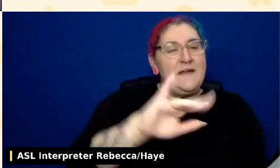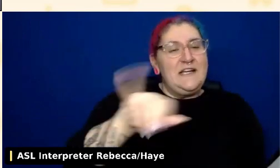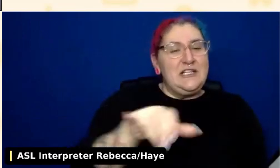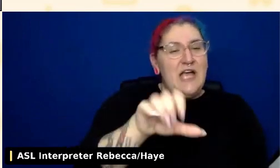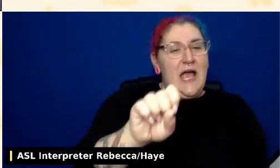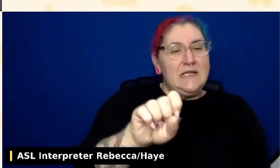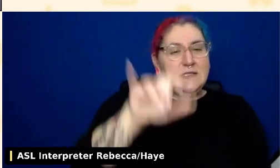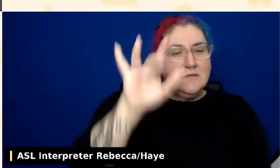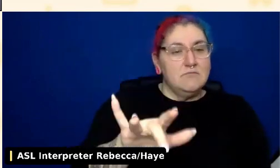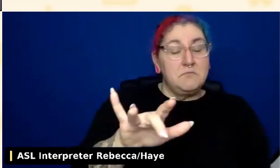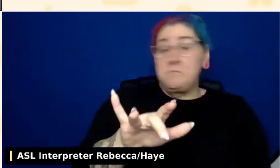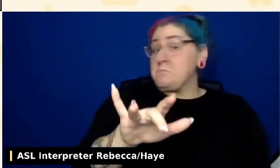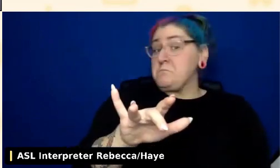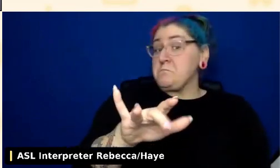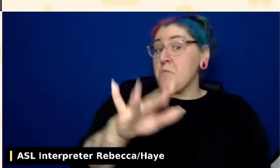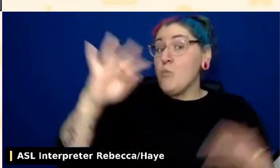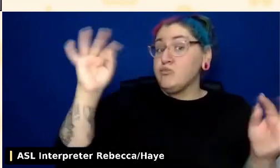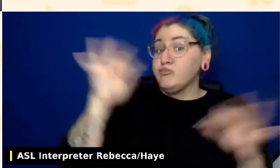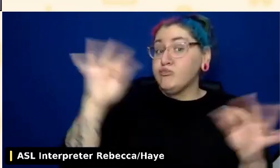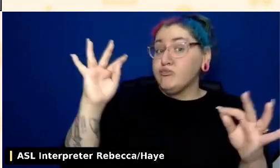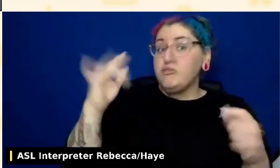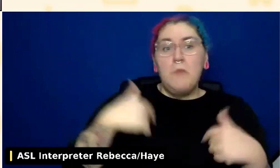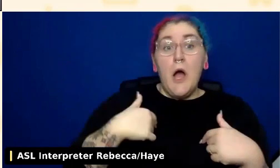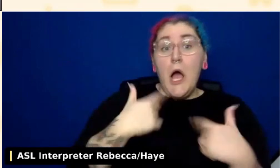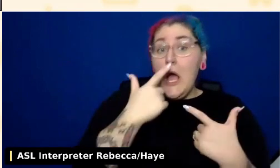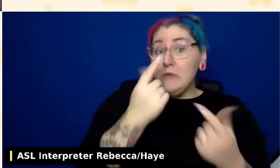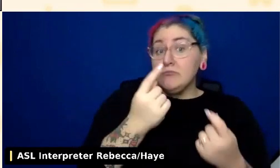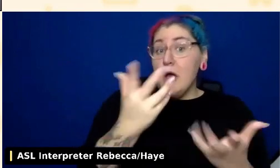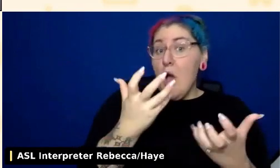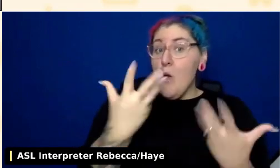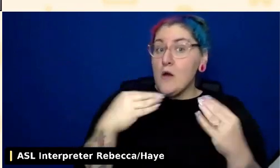Me interesaría saber qué es. Si quieres comunicarte conmigo, cuéntamelo,